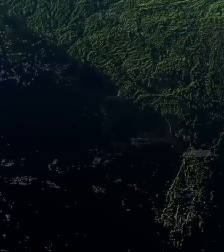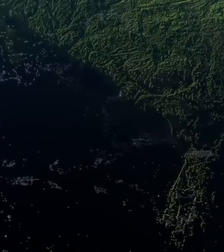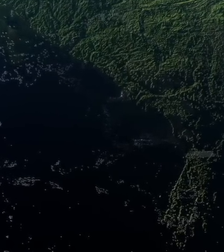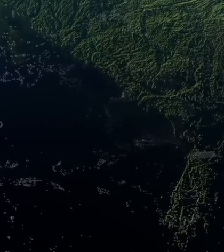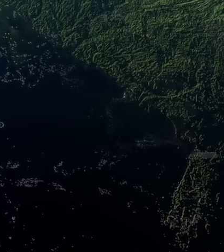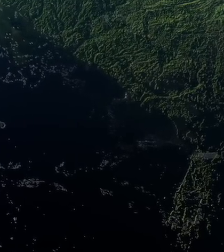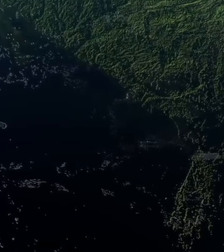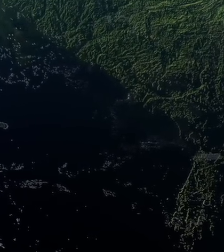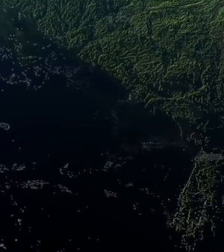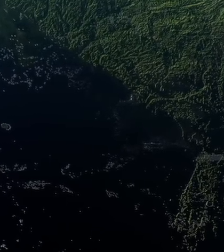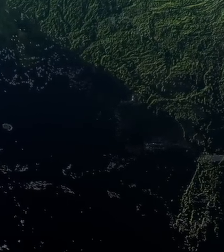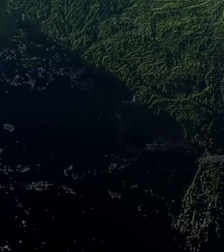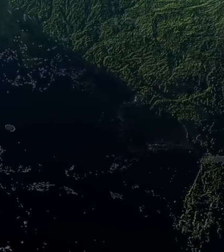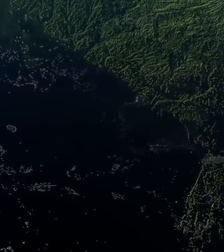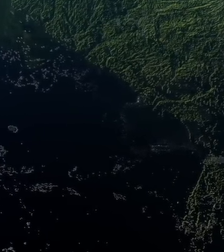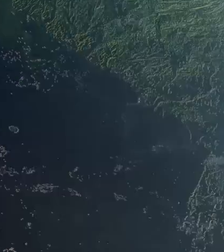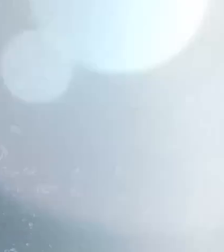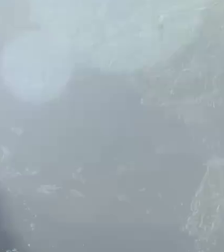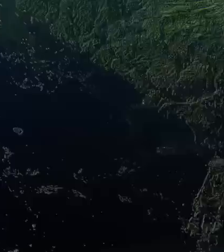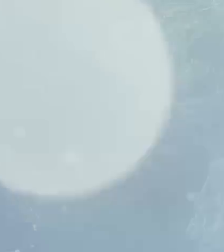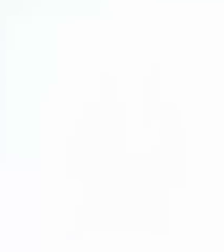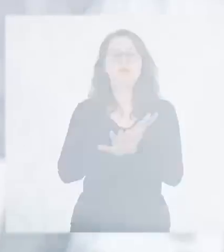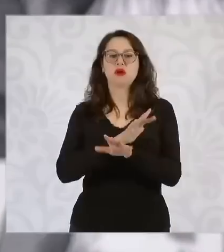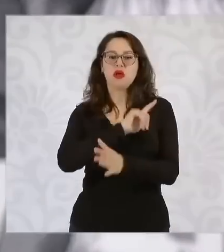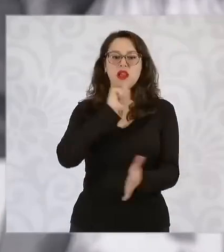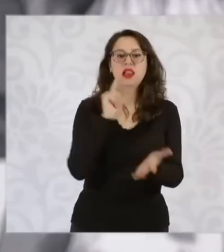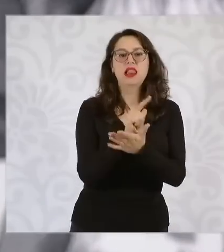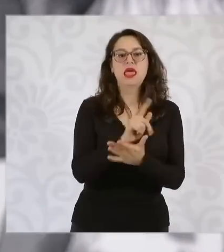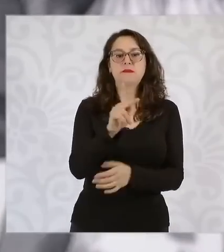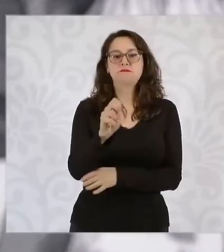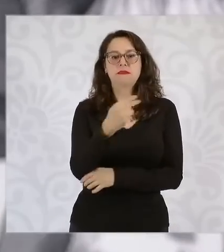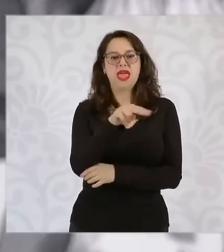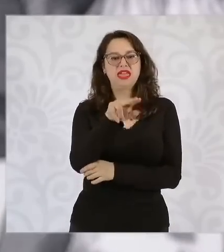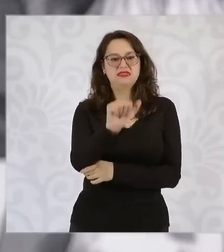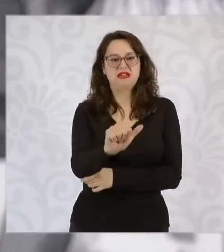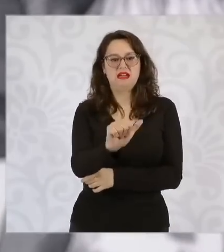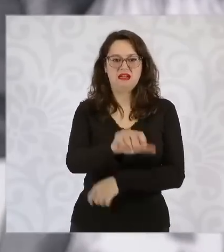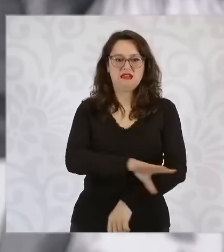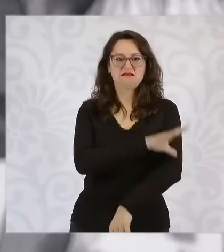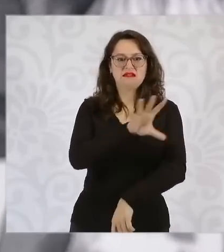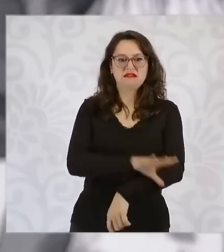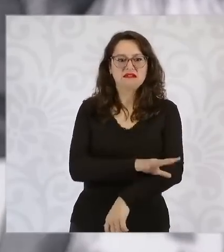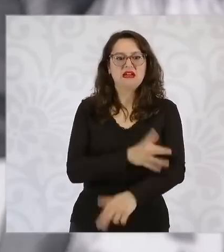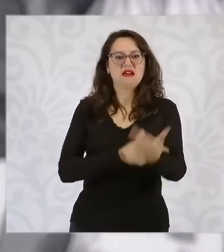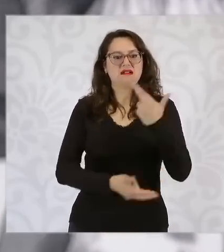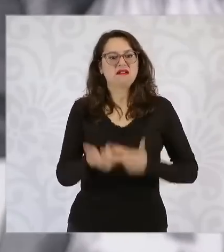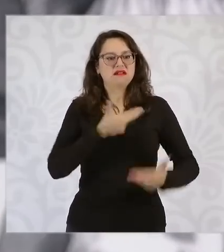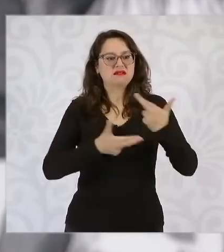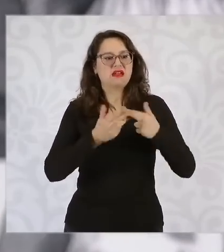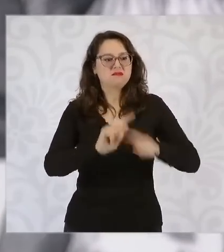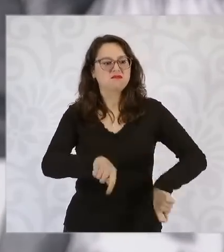además explicó que como parte de esta formas en el caso de la Comisión Federal de Electricidad ya se